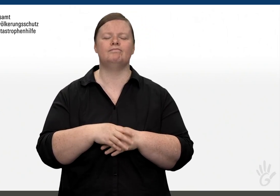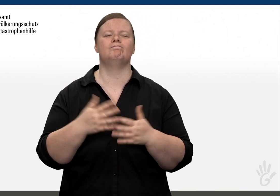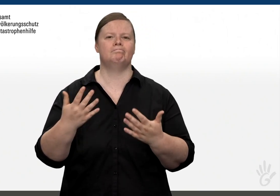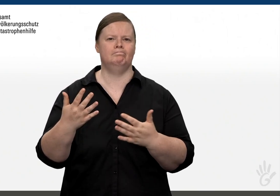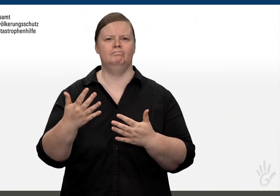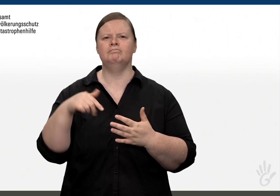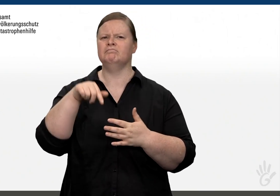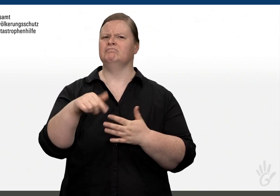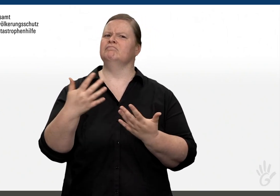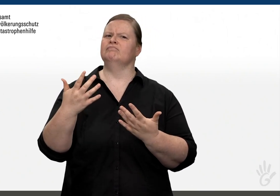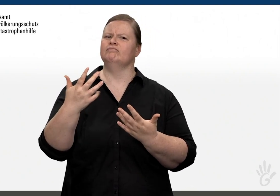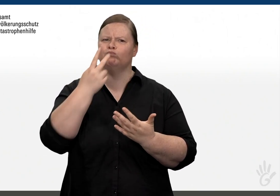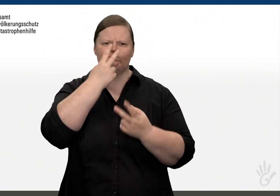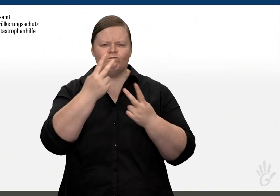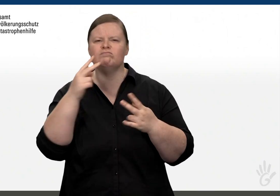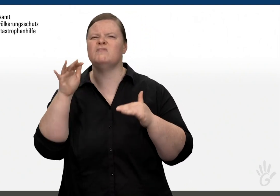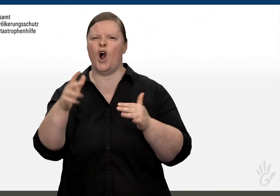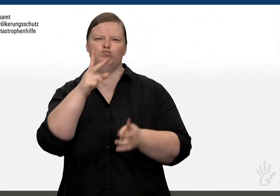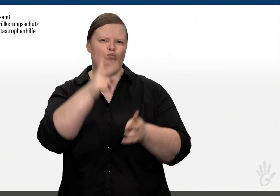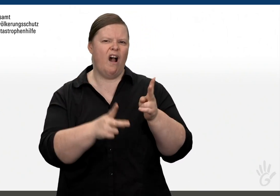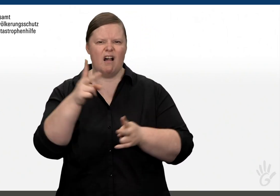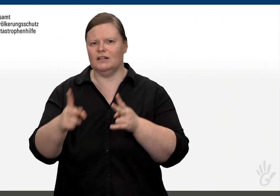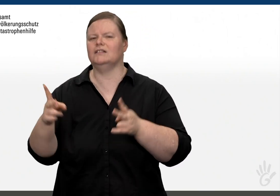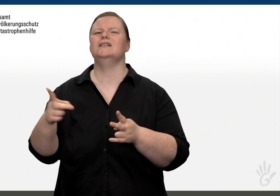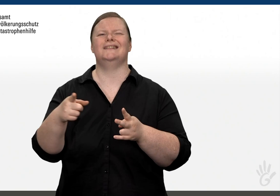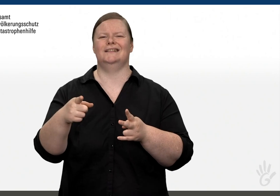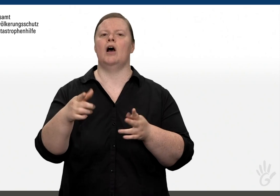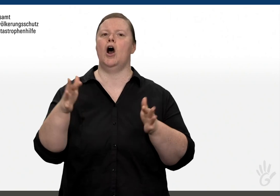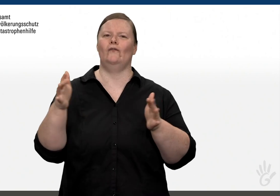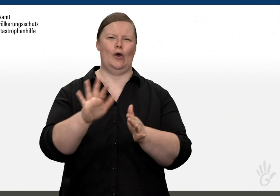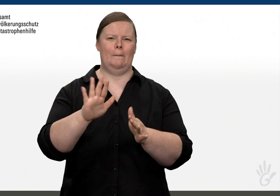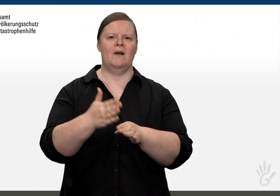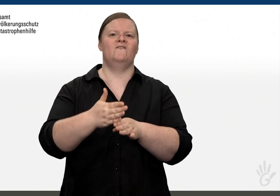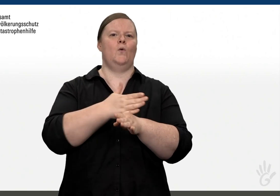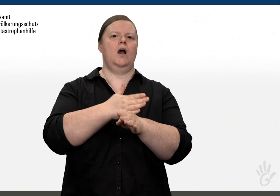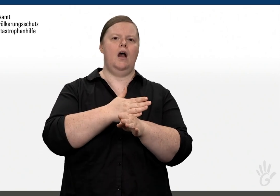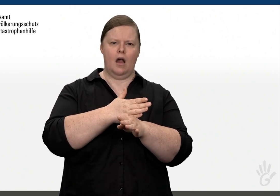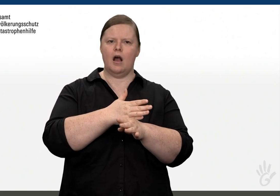Vor dem Aufräumen sollten Sie